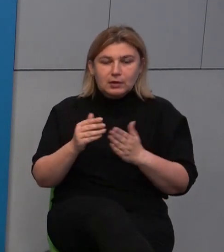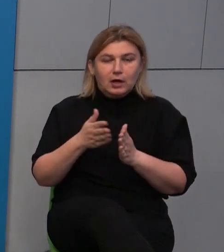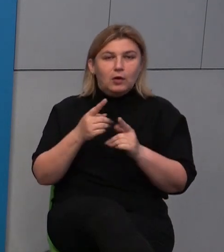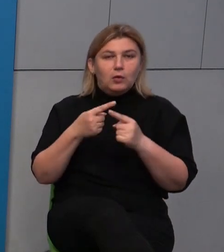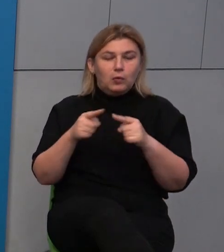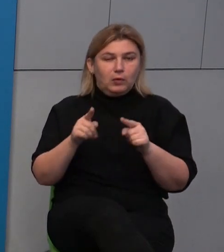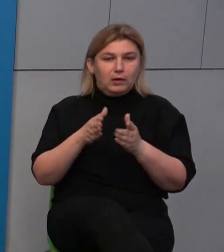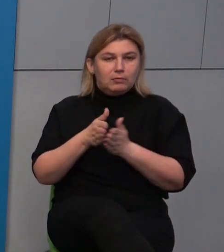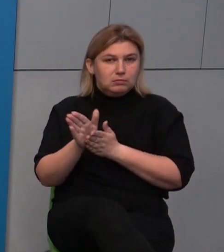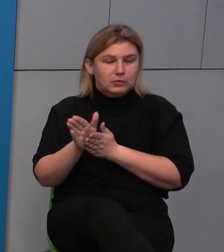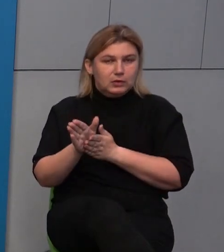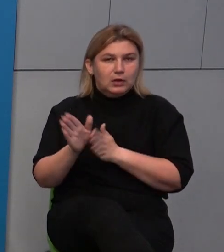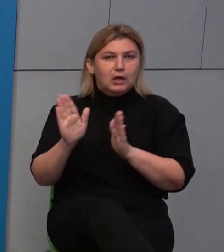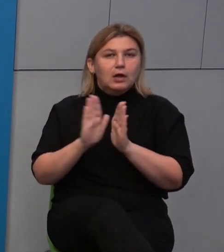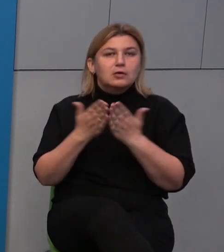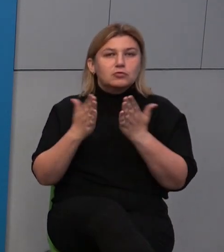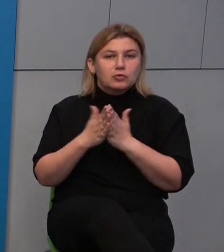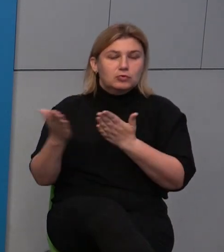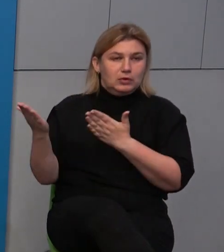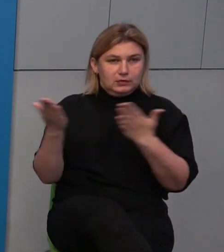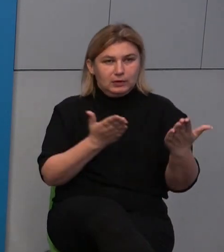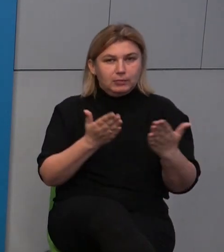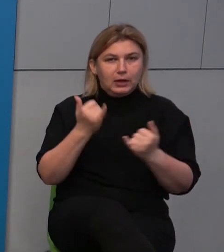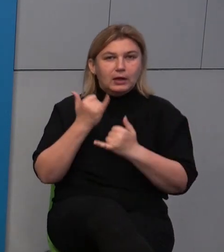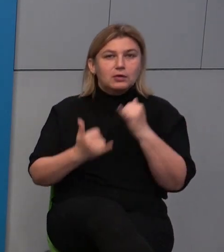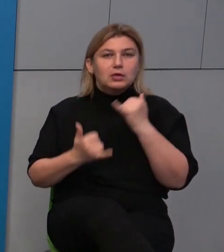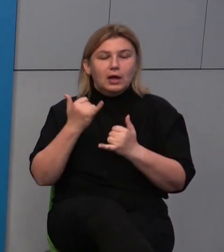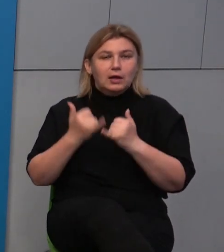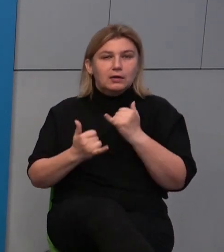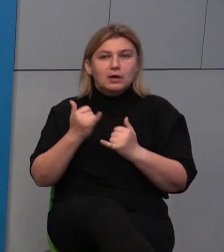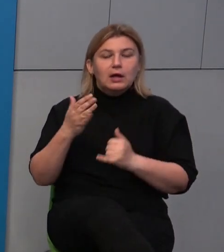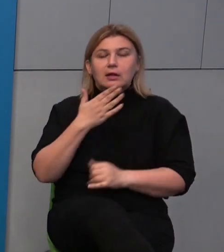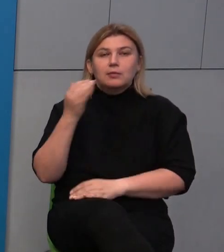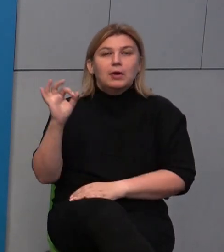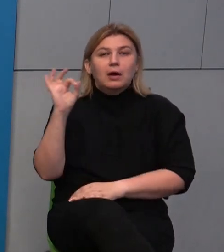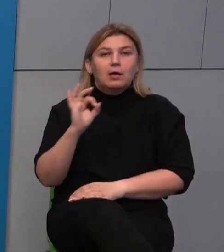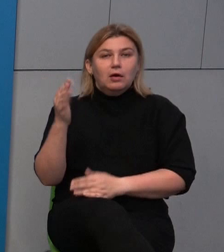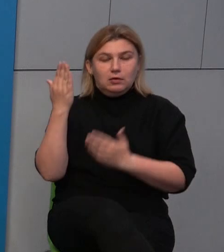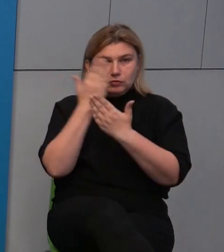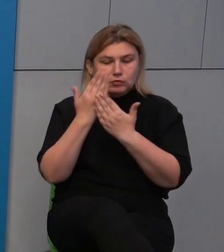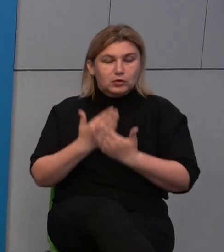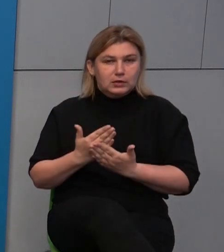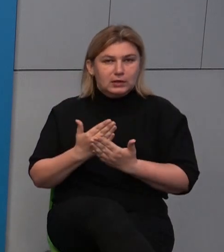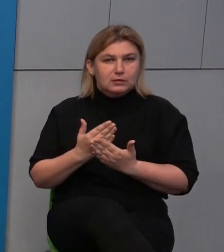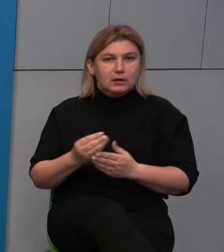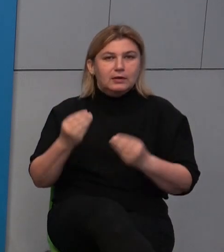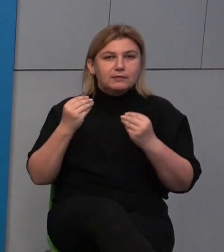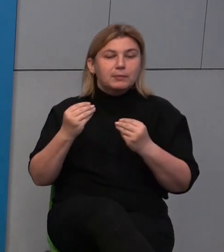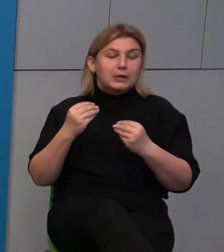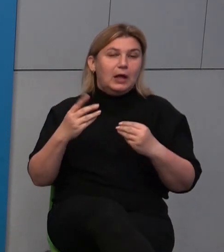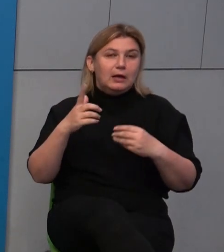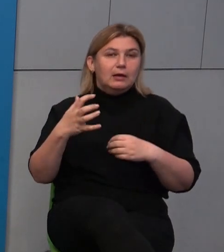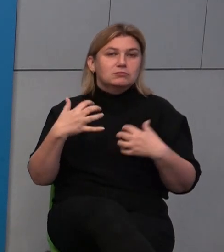Oczywiście po książki też zapraszamy, szczególnie jeżeli państwo nie mieli okazji jeszcze czytać tej wspaniałej biografii Stanisława Lema.